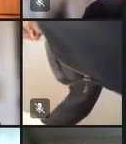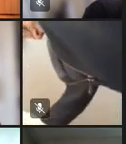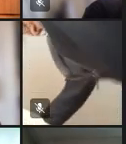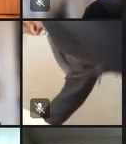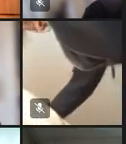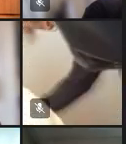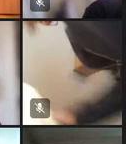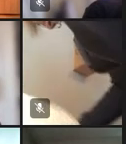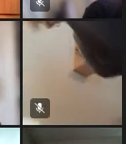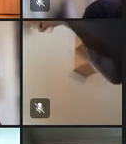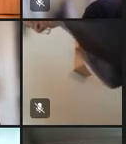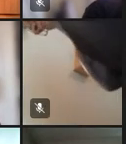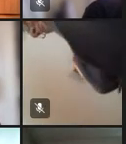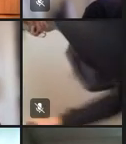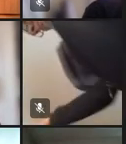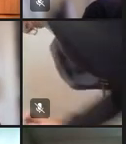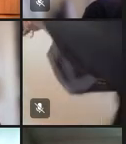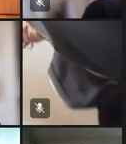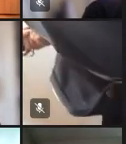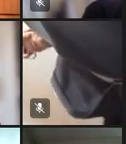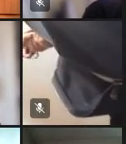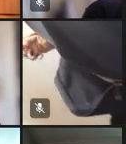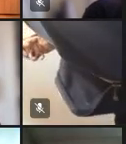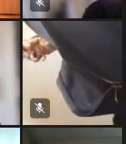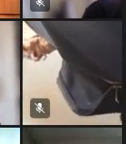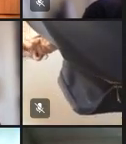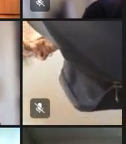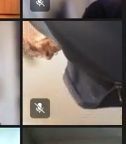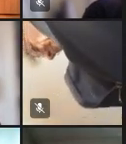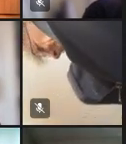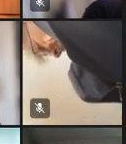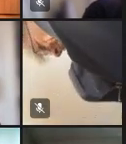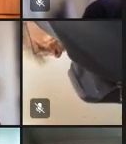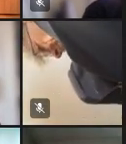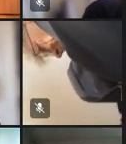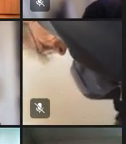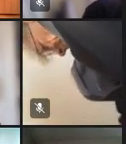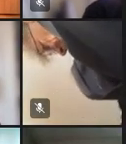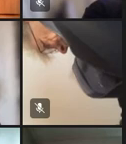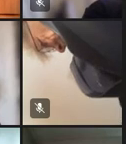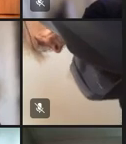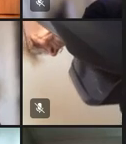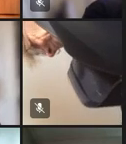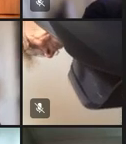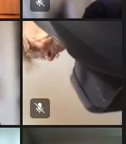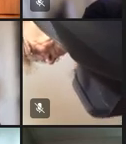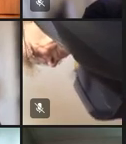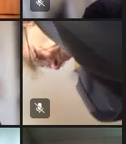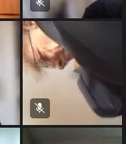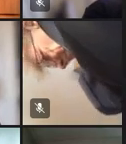Två veckor innan en Föreställning Liksom de när de har sin första föreställning